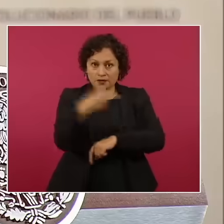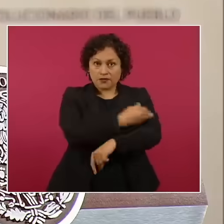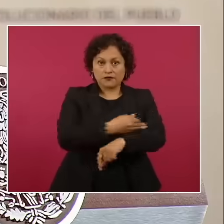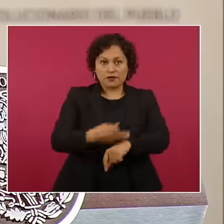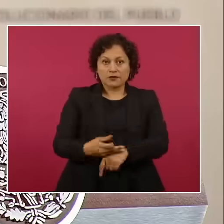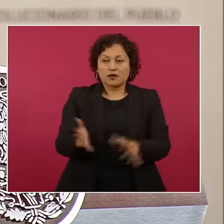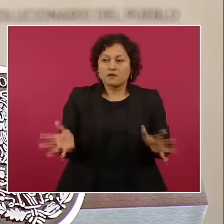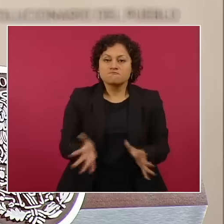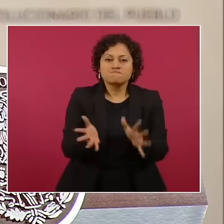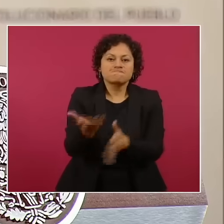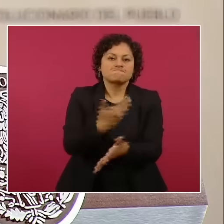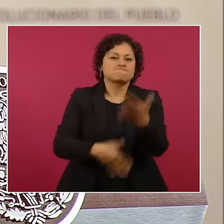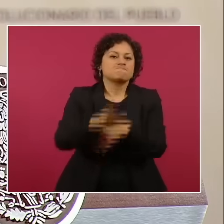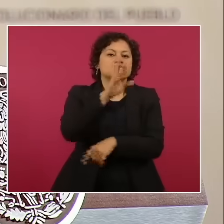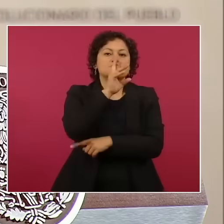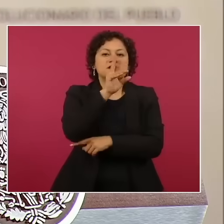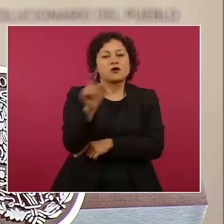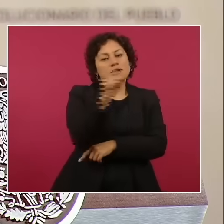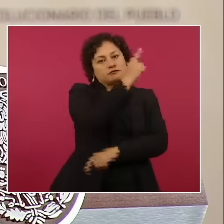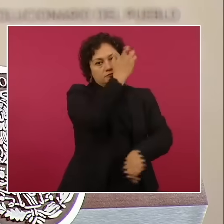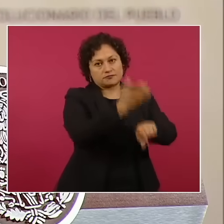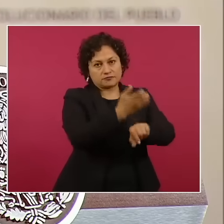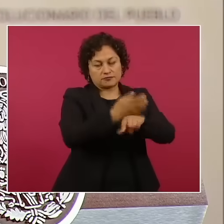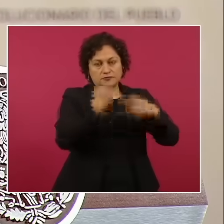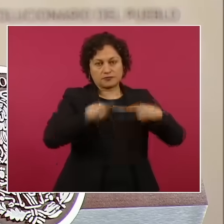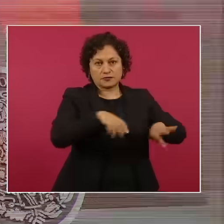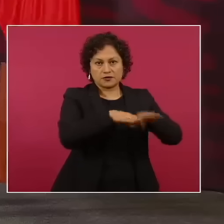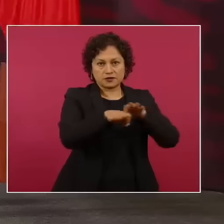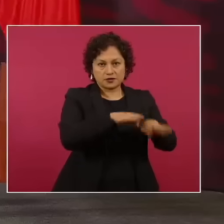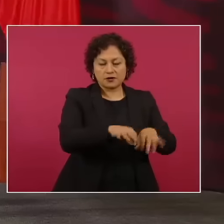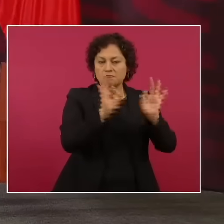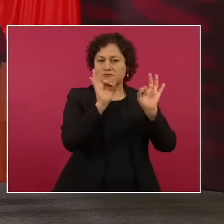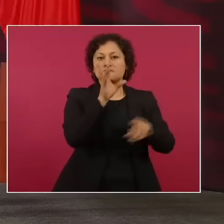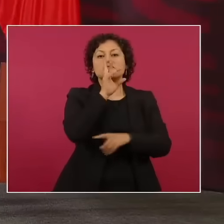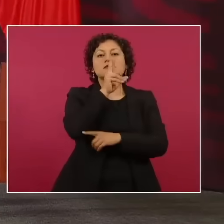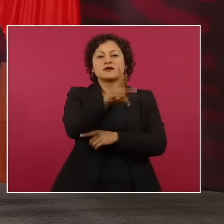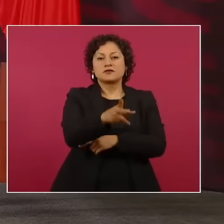con esto se hace realidad el beneficio para que los y las mexicanas en el exterior apoyen